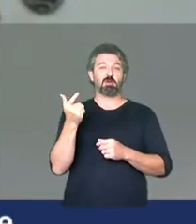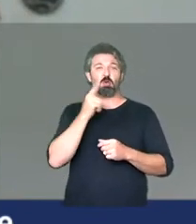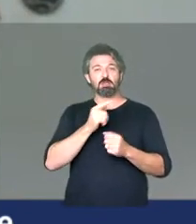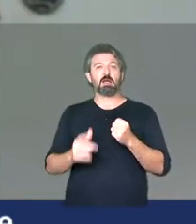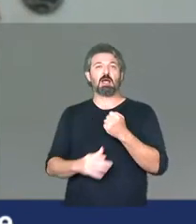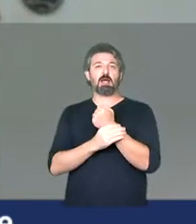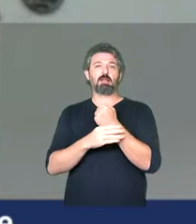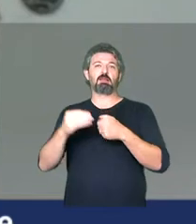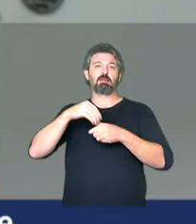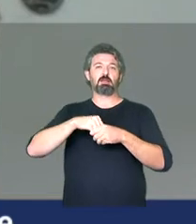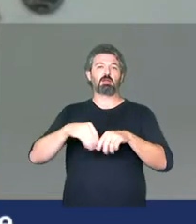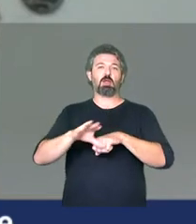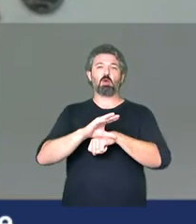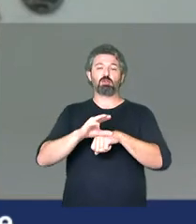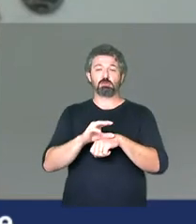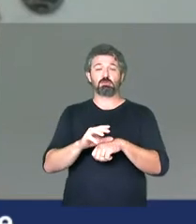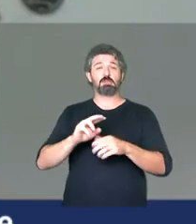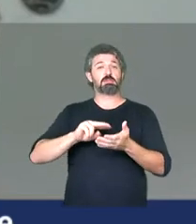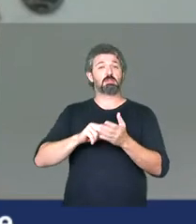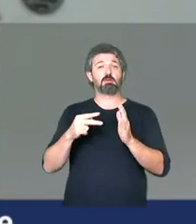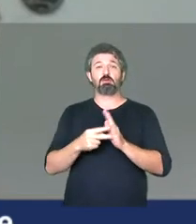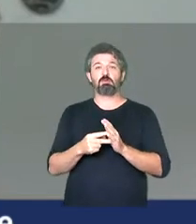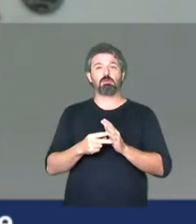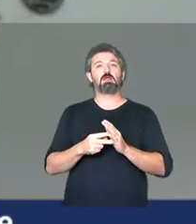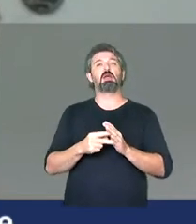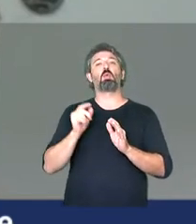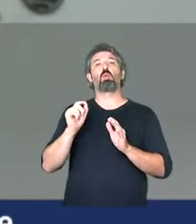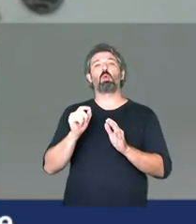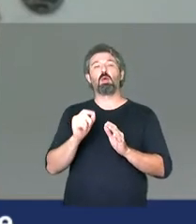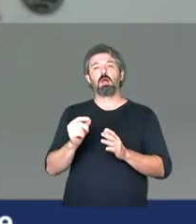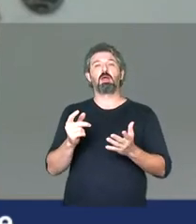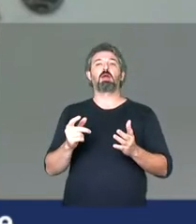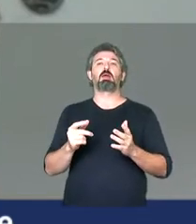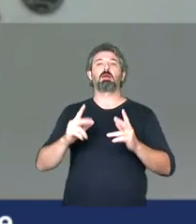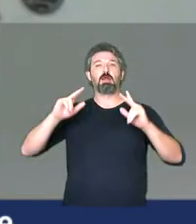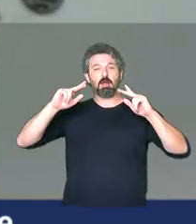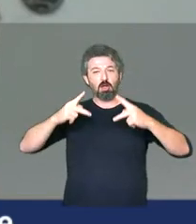TODOS QUE PROVEM A CULTURA E EXERCENDO OS DIREITOS FUNDAMENTAIS, ASSEGURADOS NA CONSTITUIÇÃO, REPRESENTAM